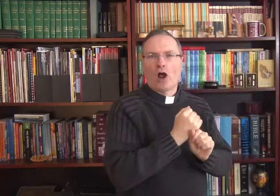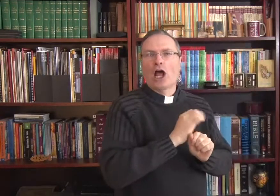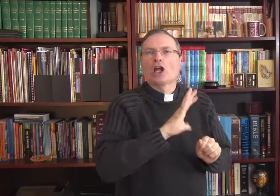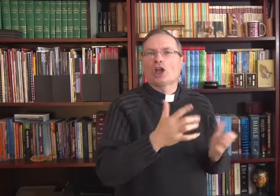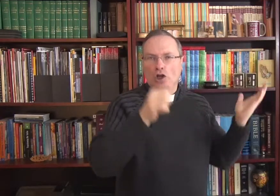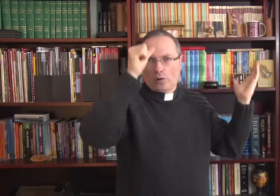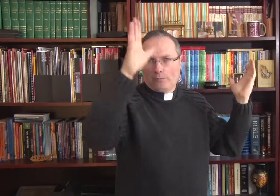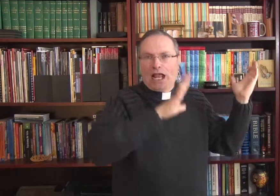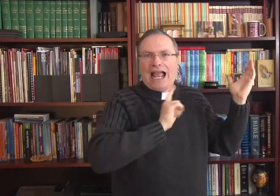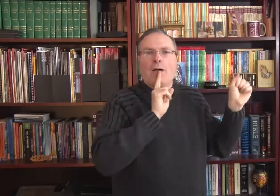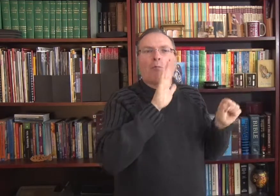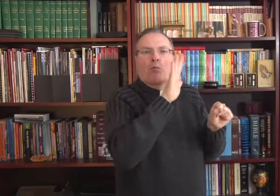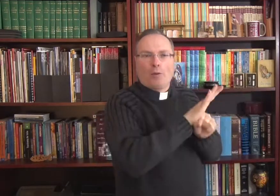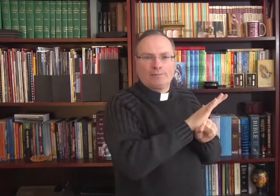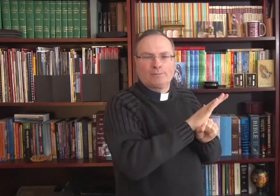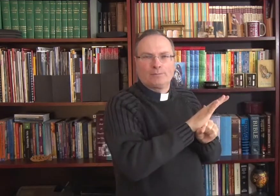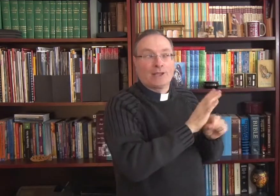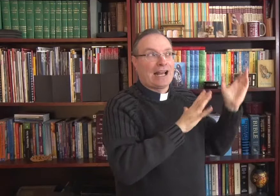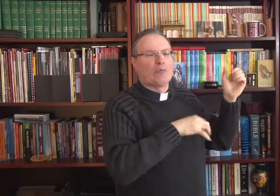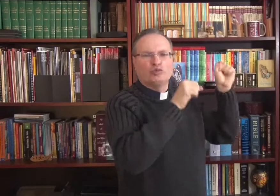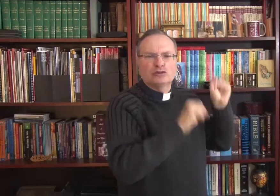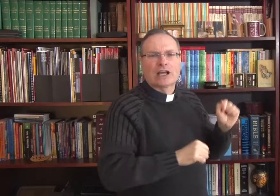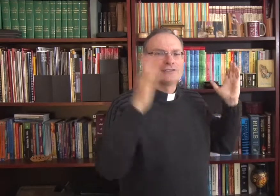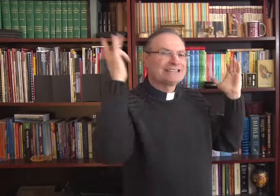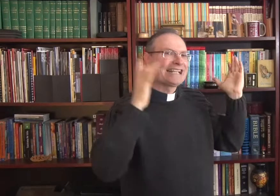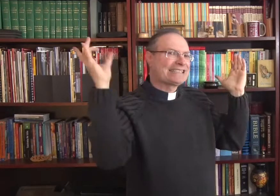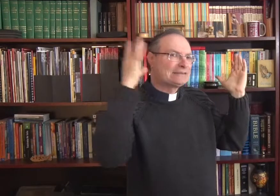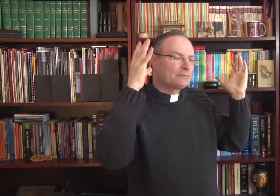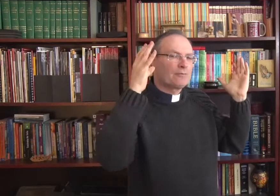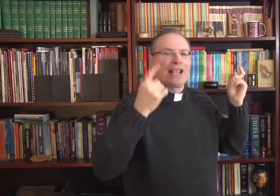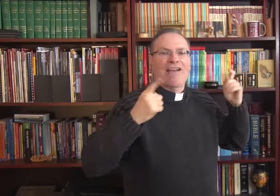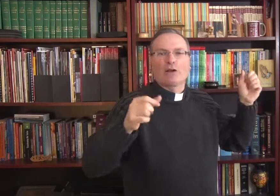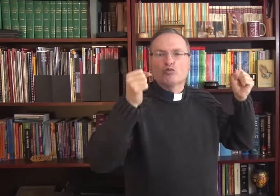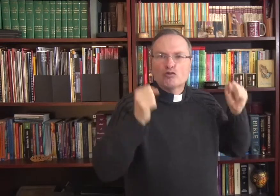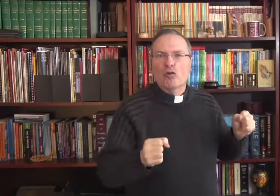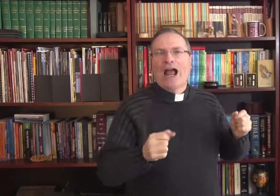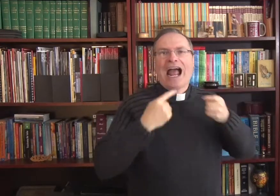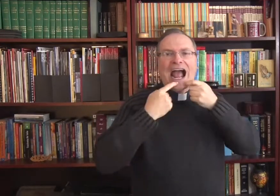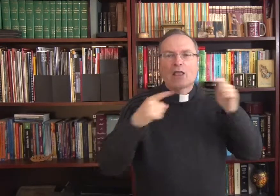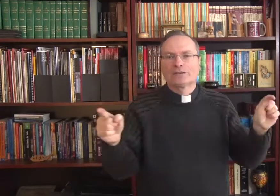ce que le Père a promis; la puissance du Saint-Esprit afin de pouvoir annoncer